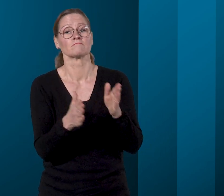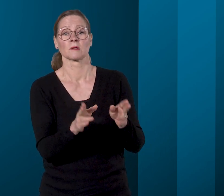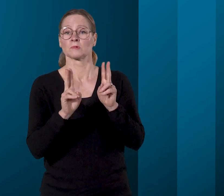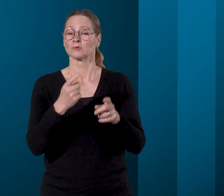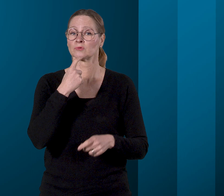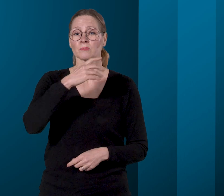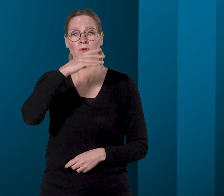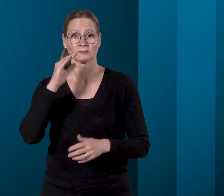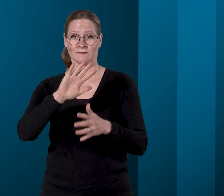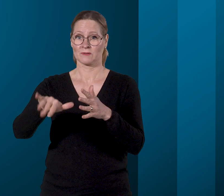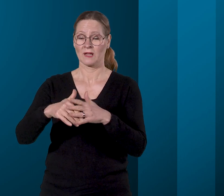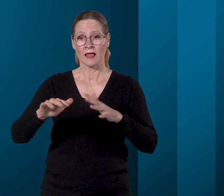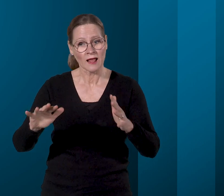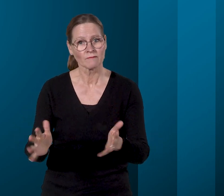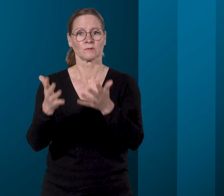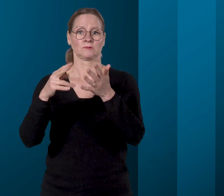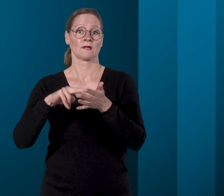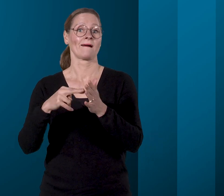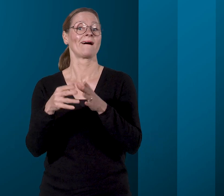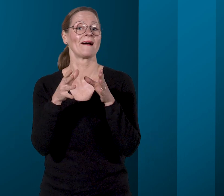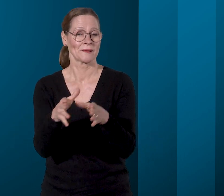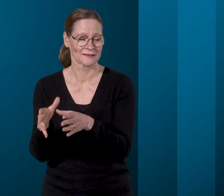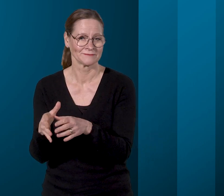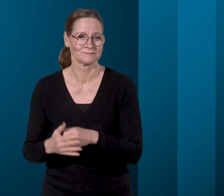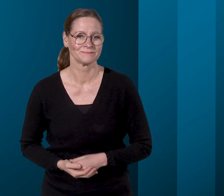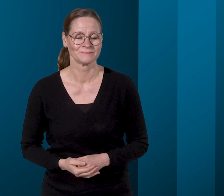sekä suomenruotsalaisen viittomakielen elvytyshanketta.